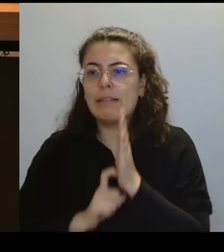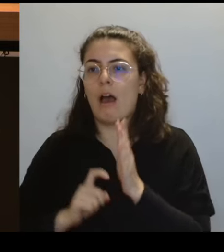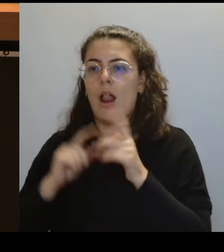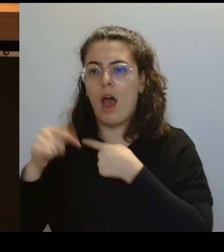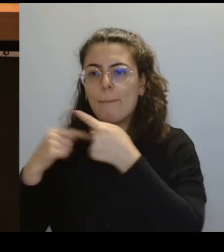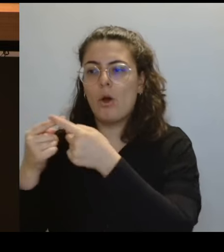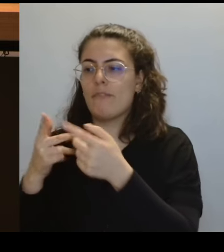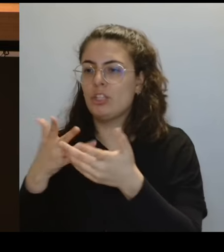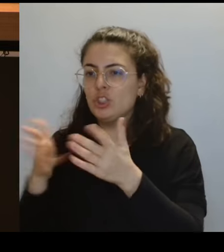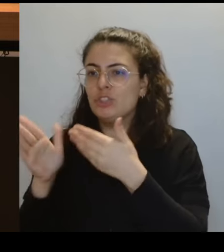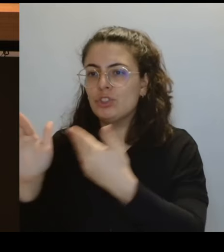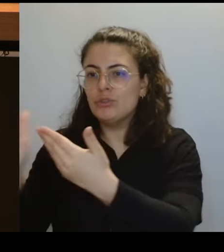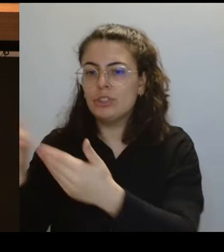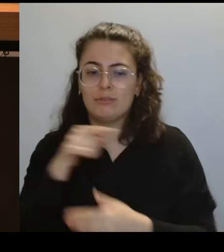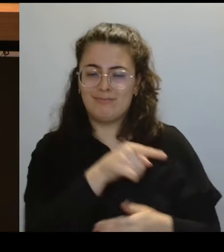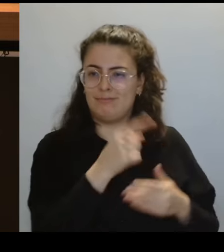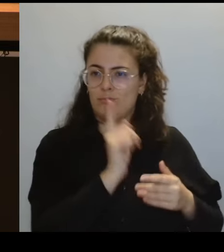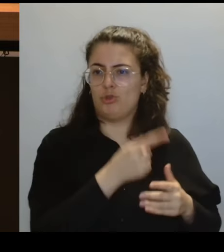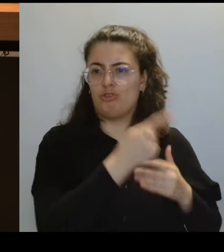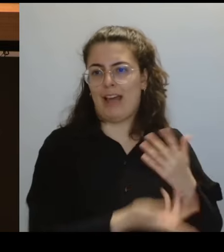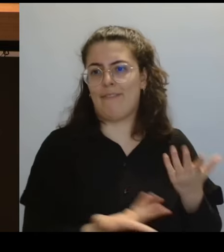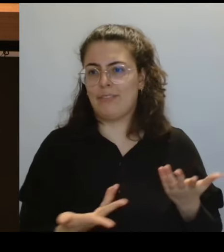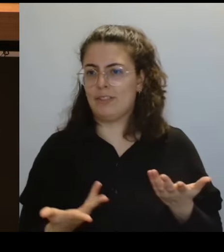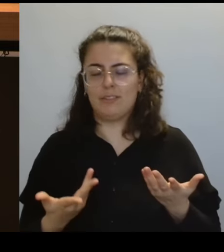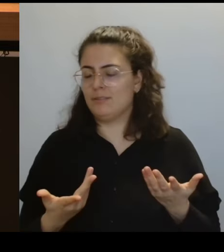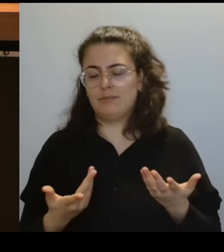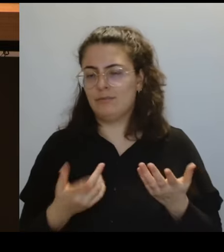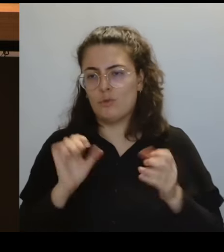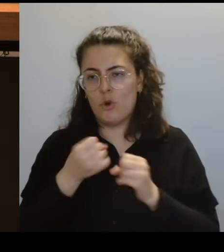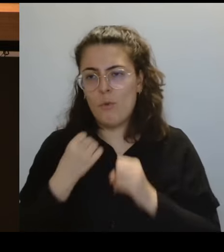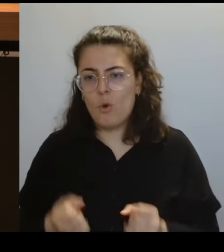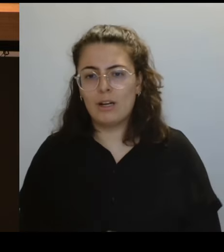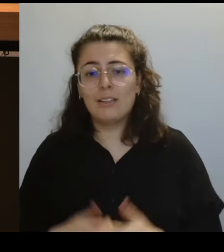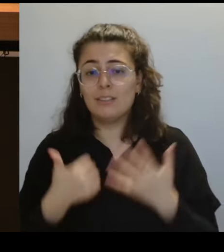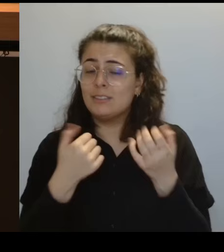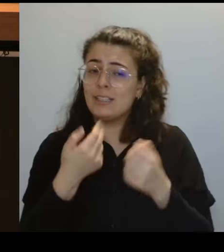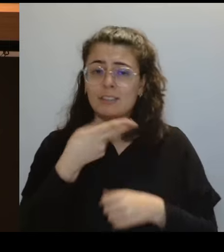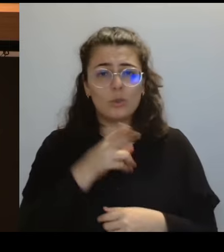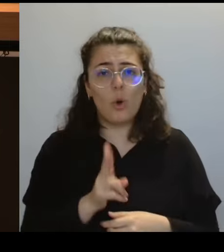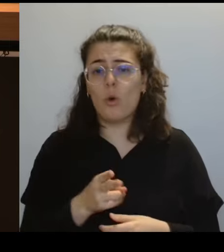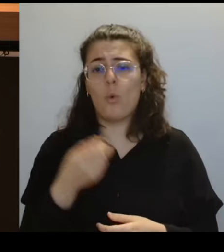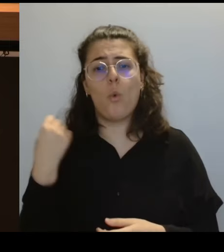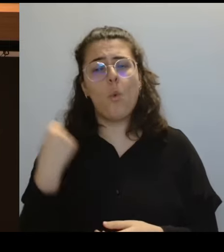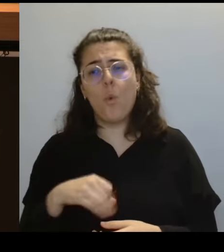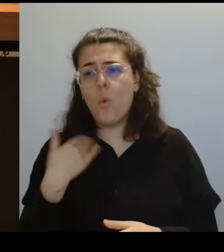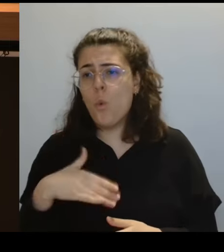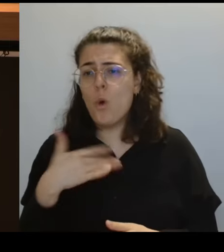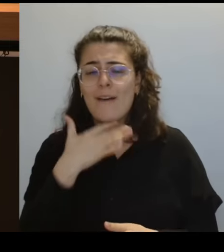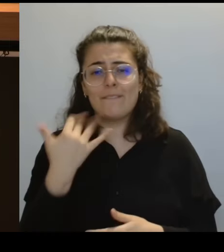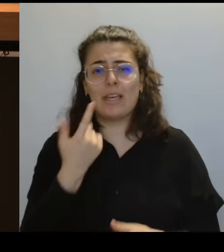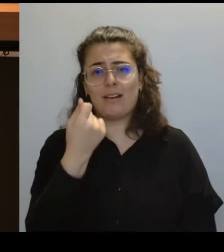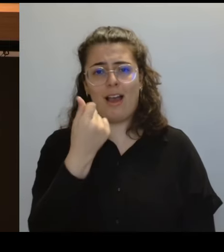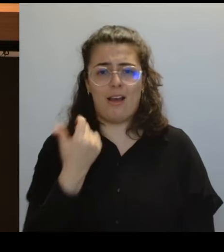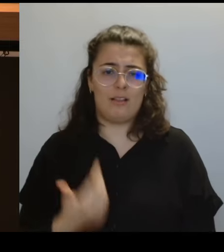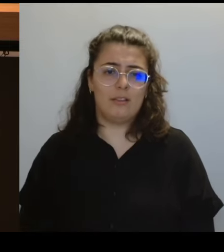Zeche zahlen müssen, weil 60 €, das ist richtig viel Geld. Ich hatte Menschen am Telefon, die regelrecht